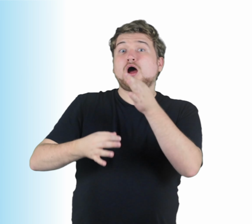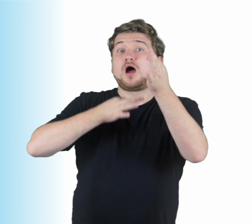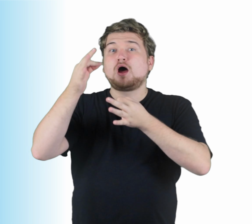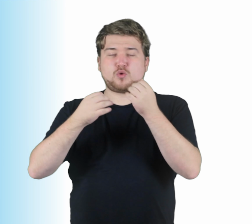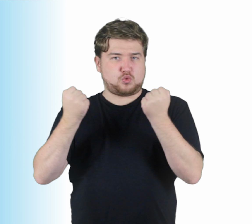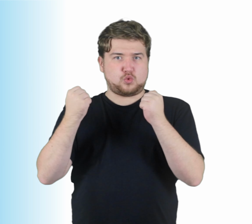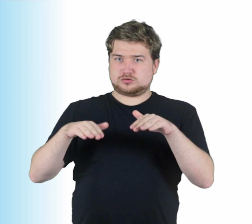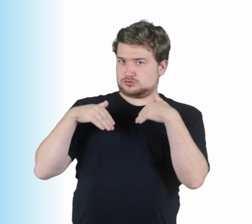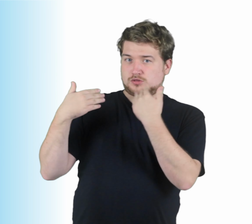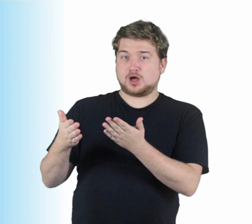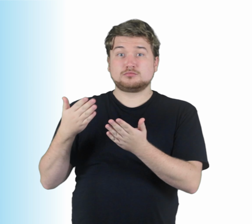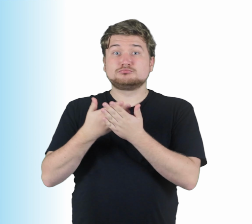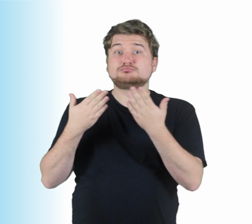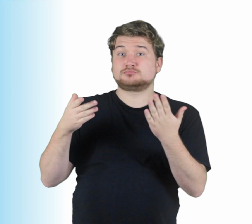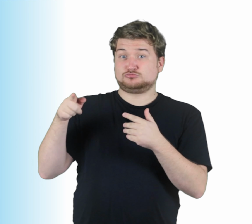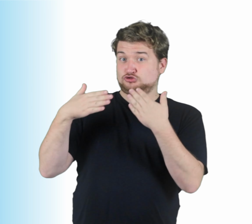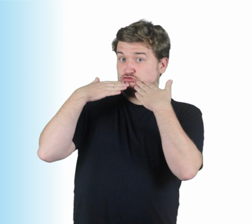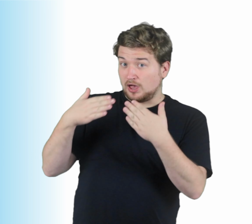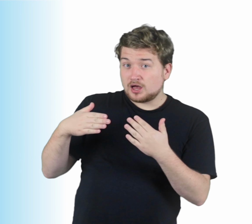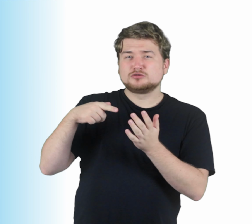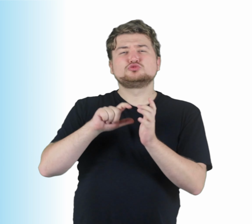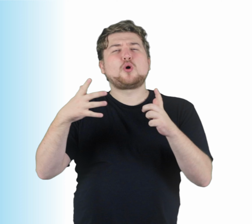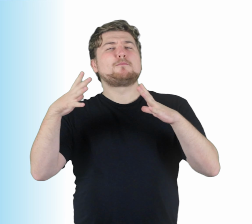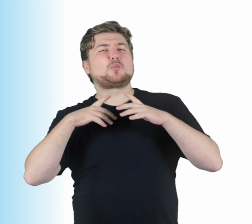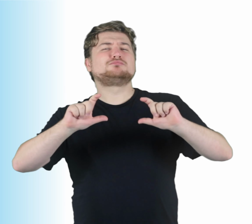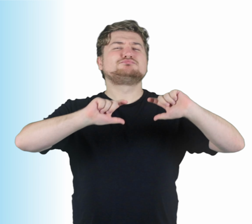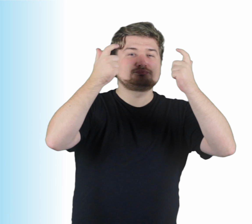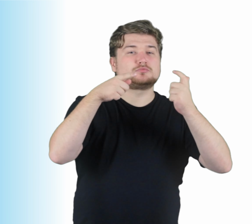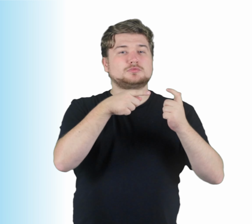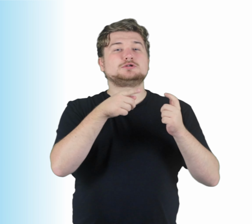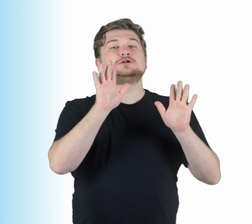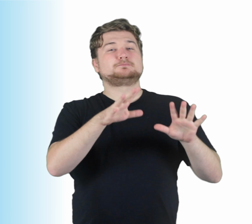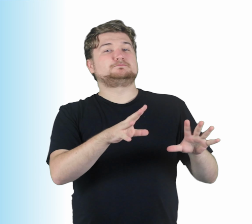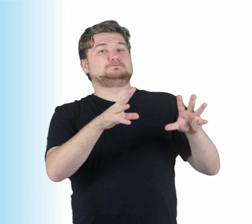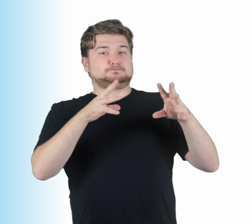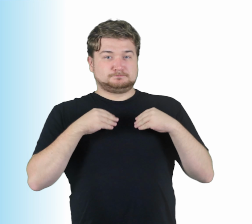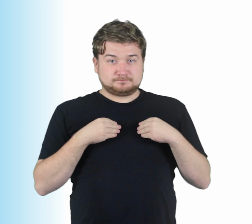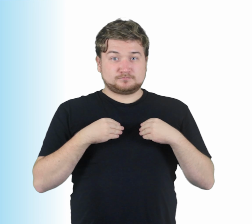To działanie ma ogromny sens. Dzięki niemu to co było, np. uczestniczeniem w wypadku, łatwiej nam oswoić.